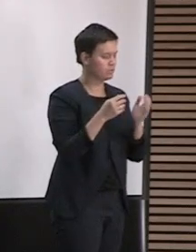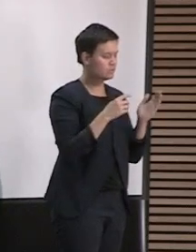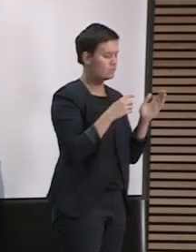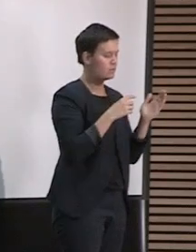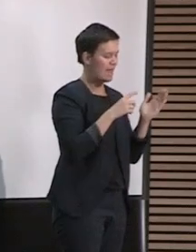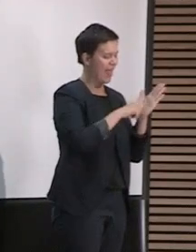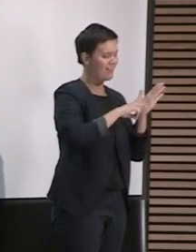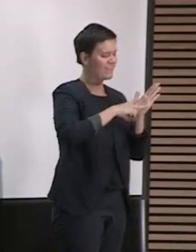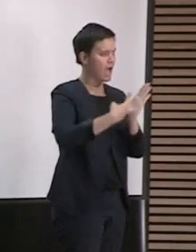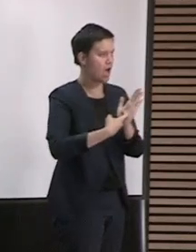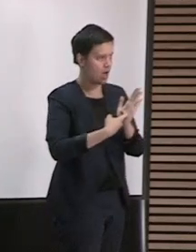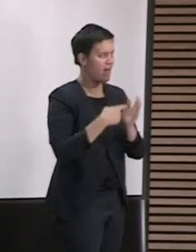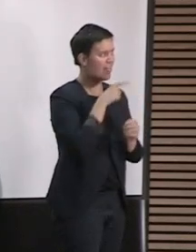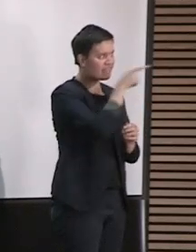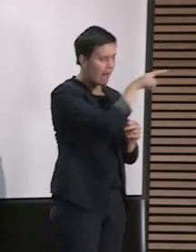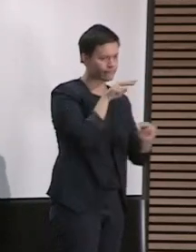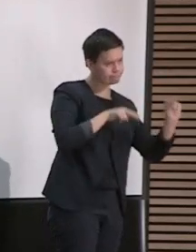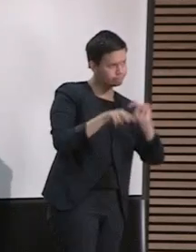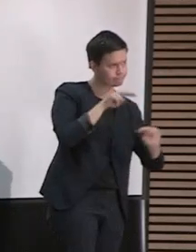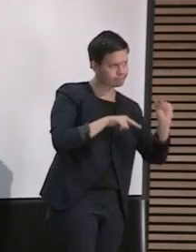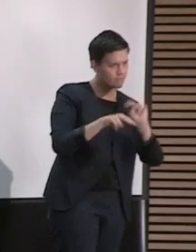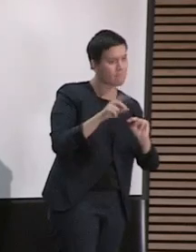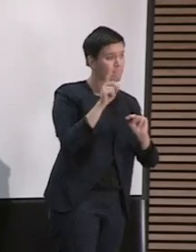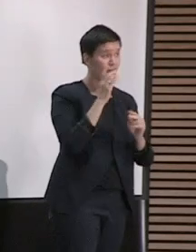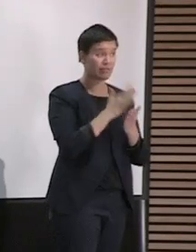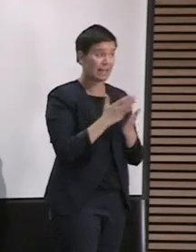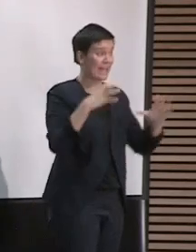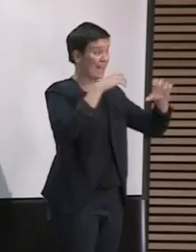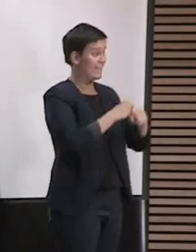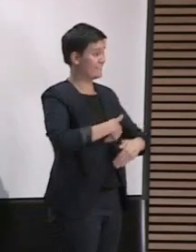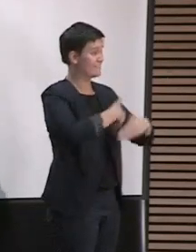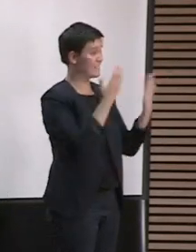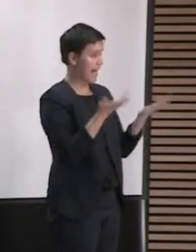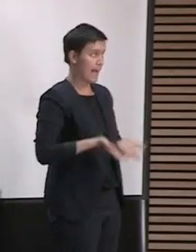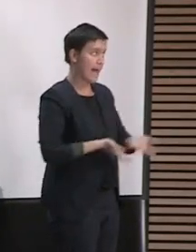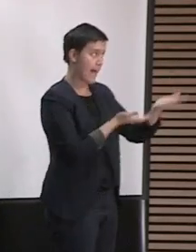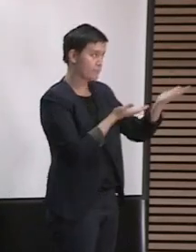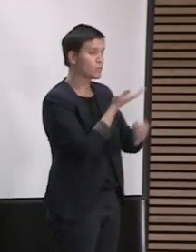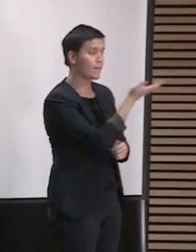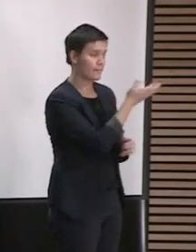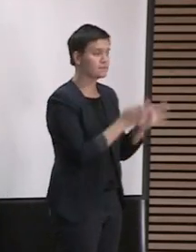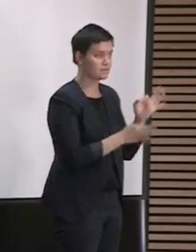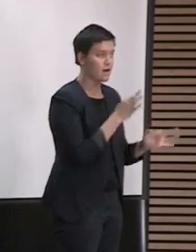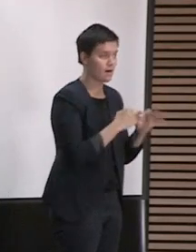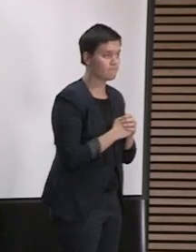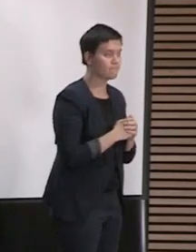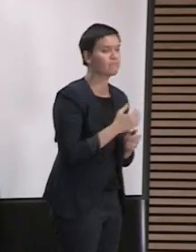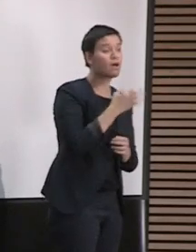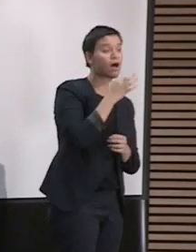te uru ki nga mahi. I marama te whakataunga i te Rahui Rahui na reira ana. Ta ratou